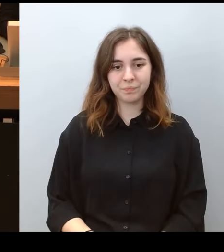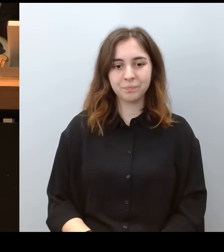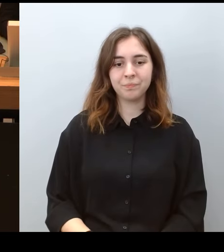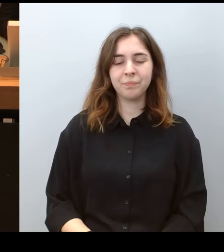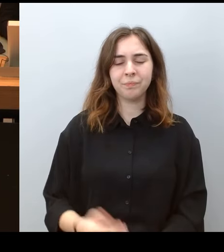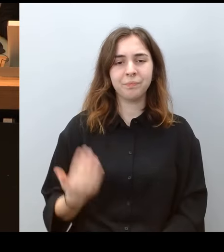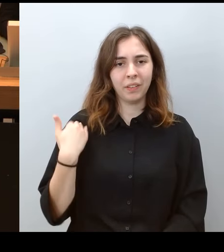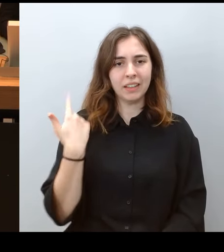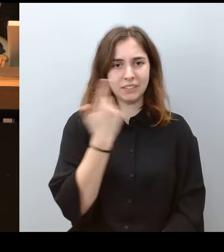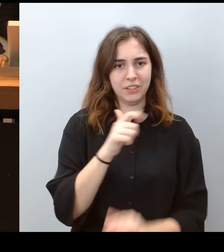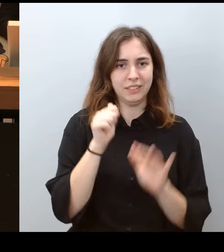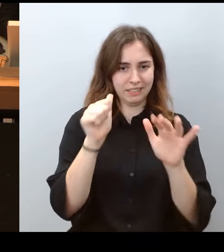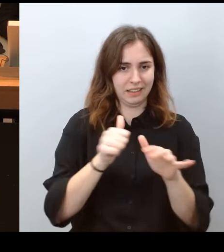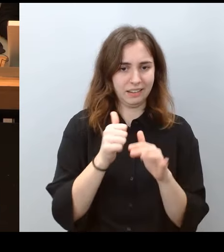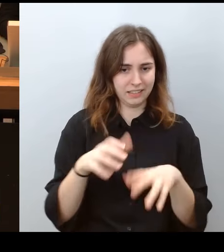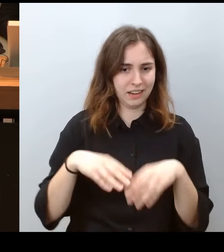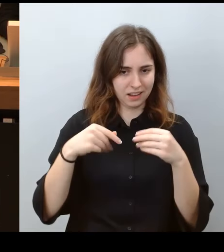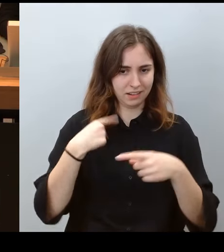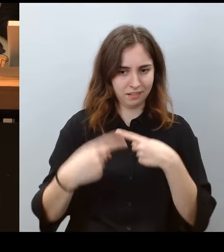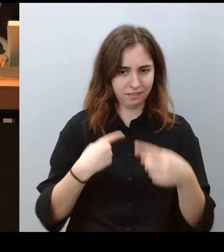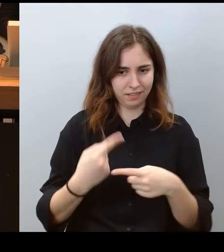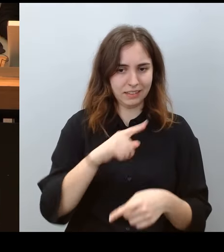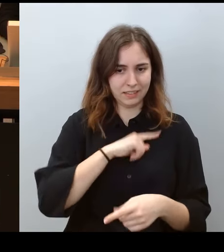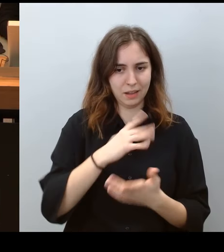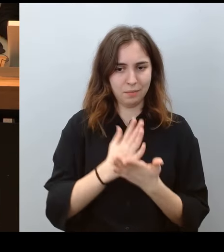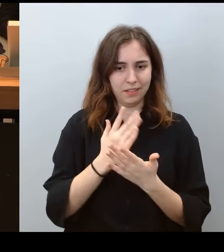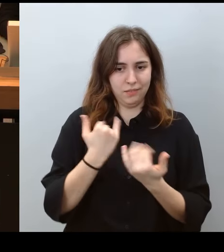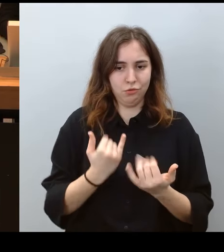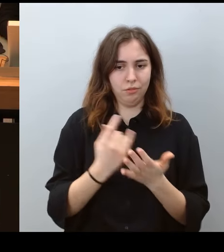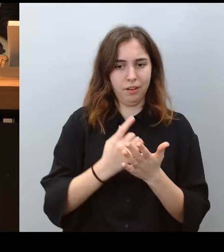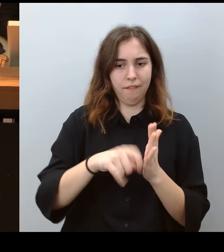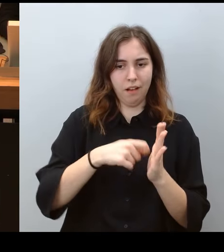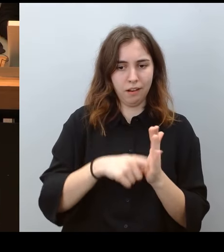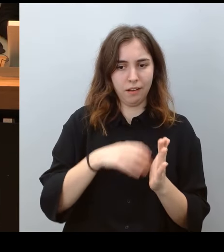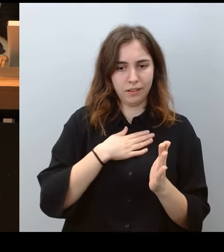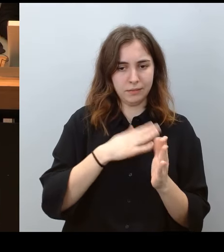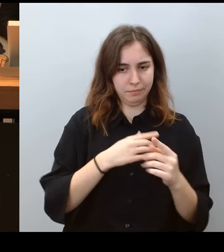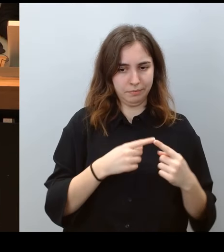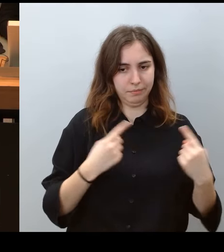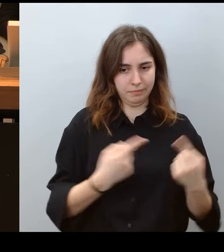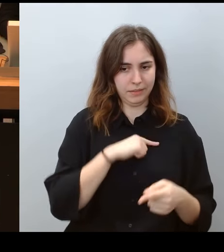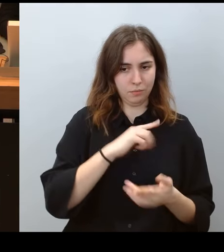im Abgeordnetenhaus vertreten. Und genauso lange bin ich auch schon im Sozialausschuss engagiert.